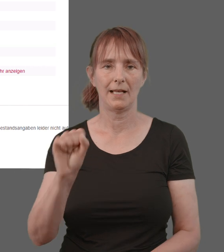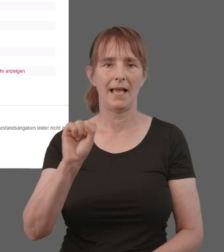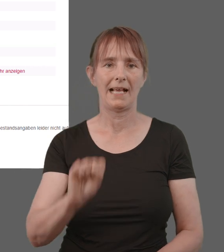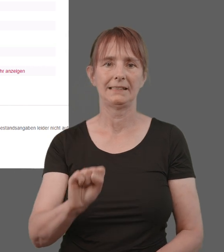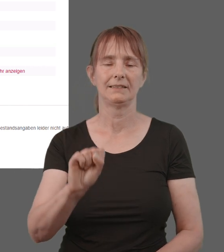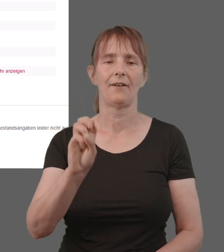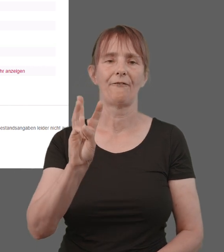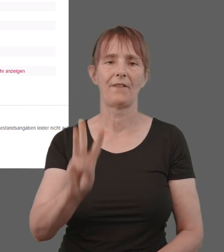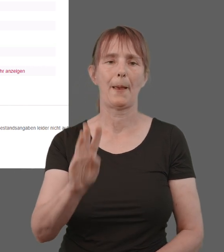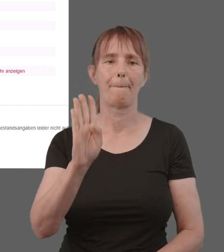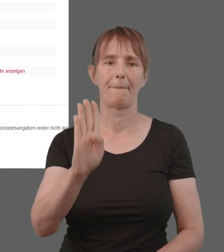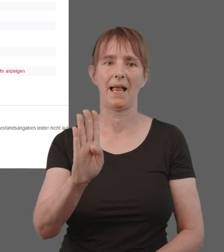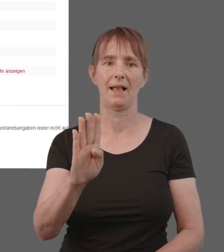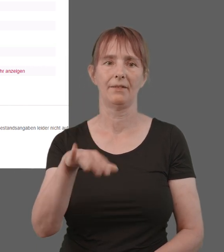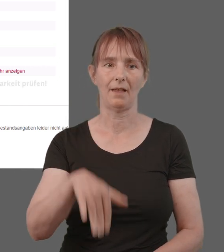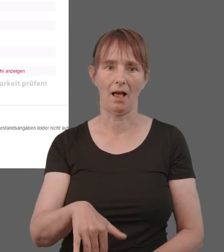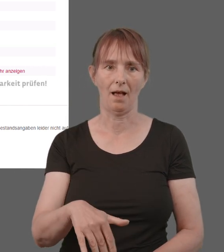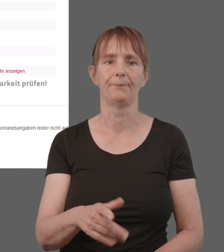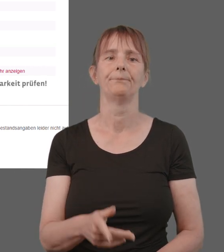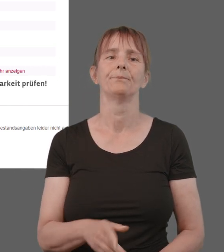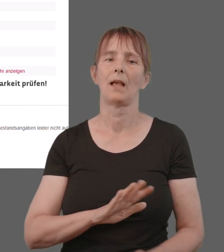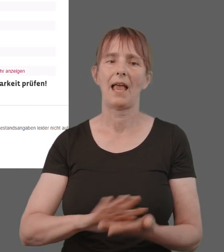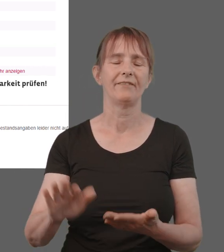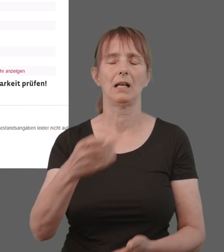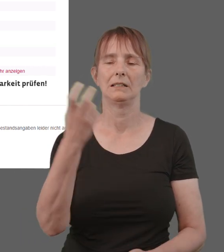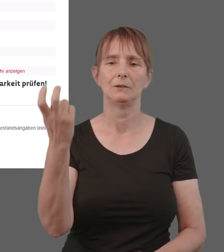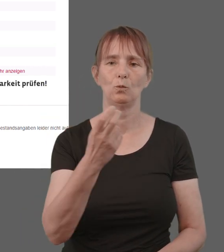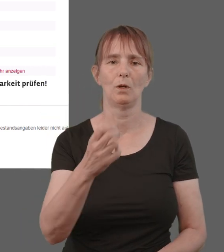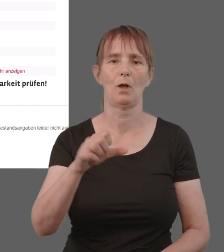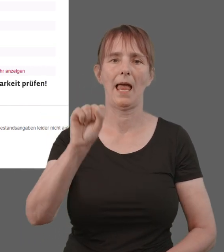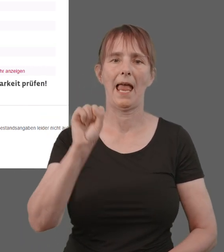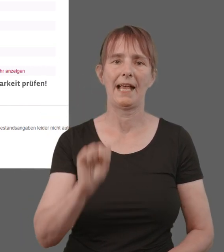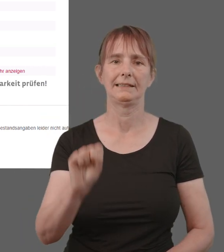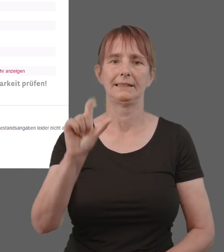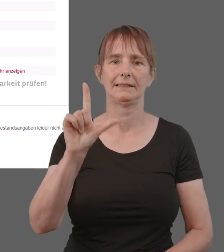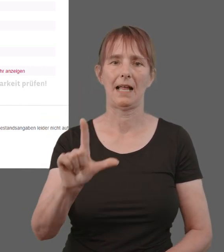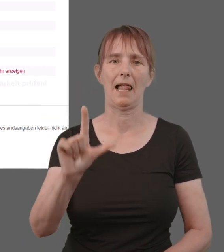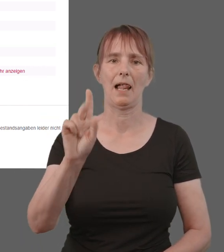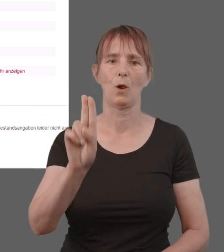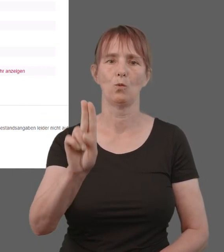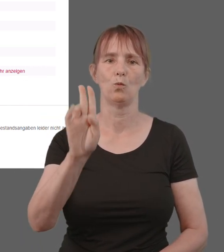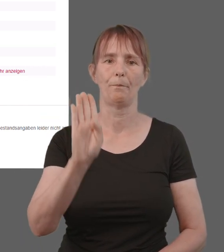noch einmal direkt in unserem SLUB-Katalog suchen. Wenn Sie diesen Artikel nun bestellen wollen, weil